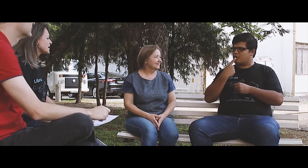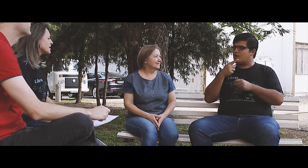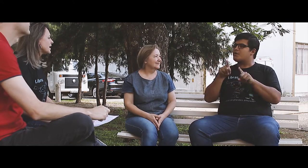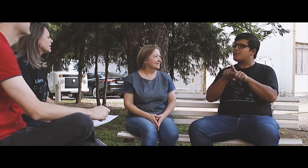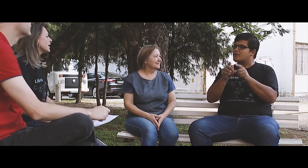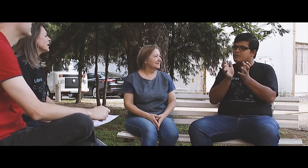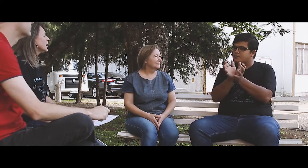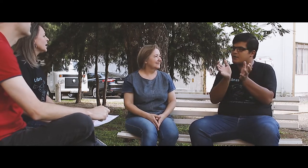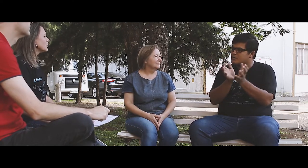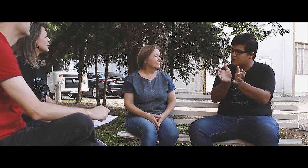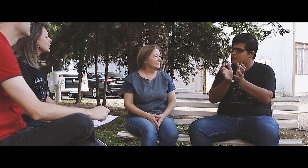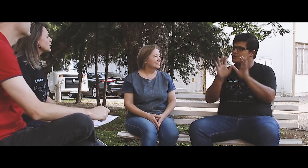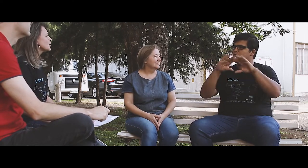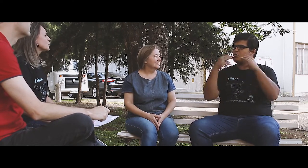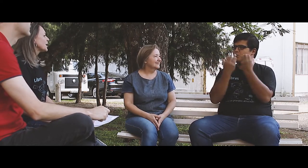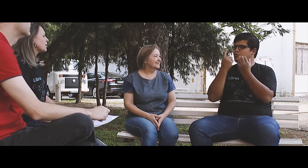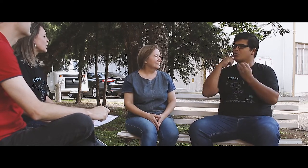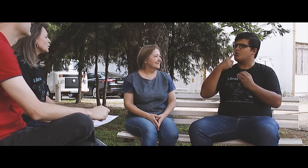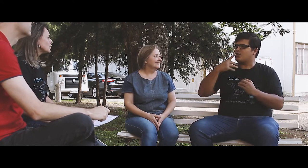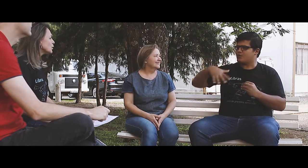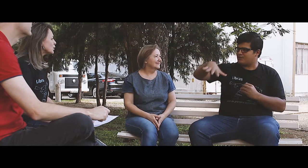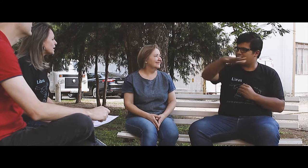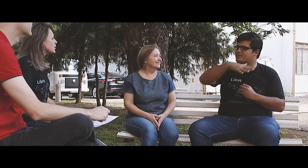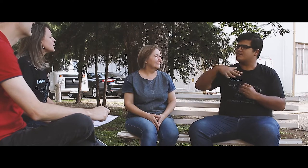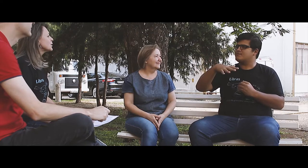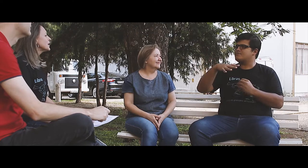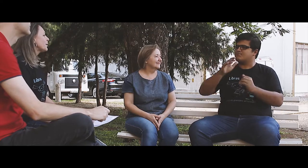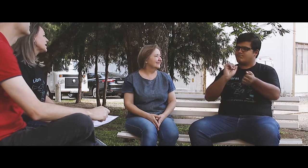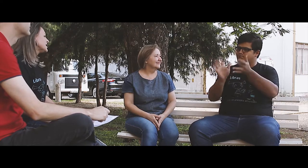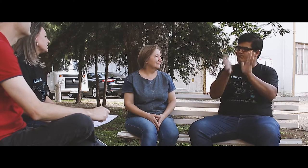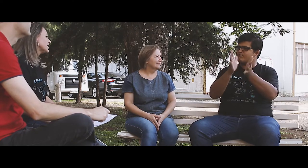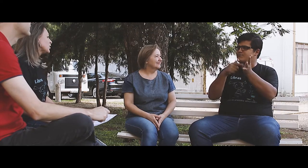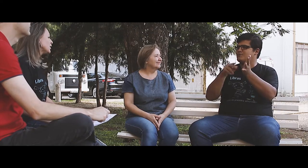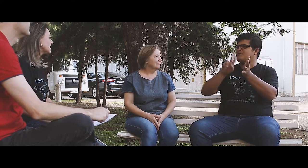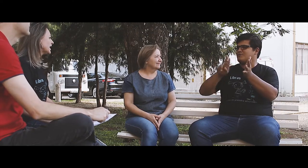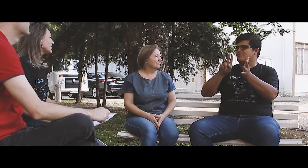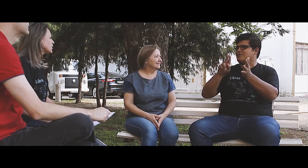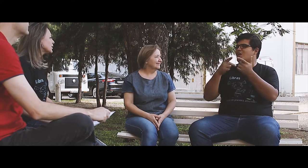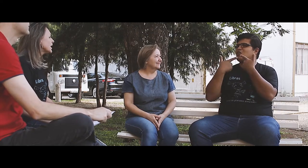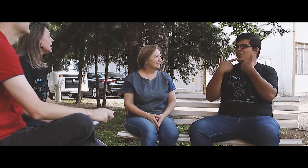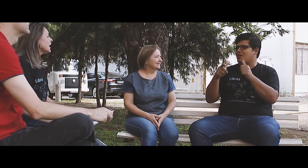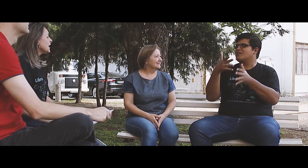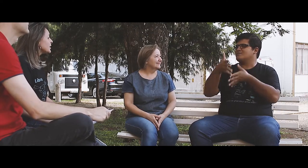aceita enquanto surdo tem uma cultura surda, participa da comunidade surda e se